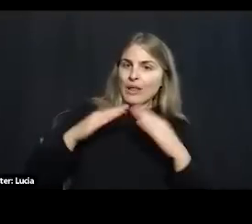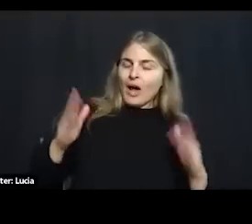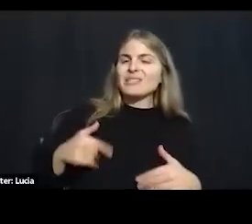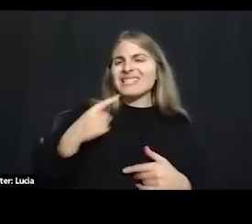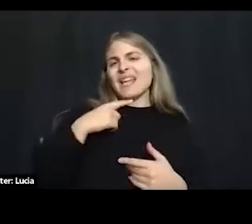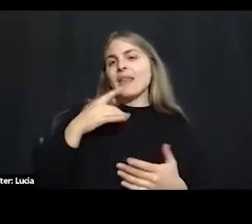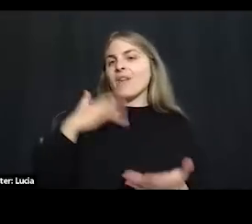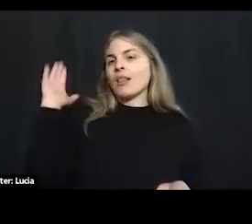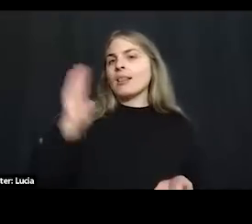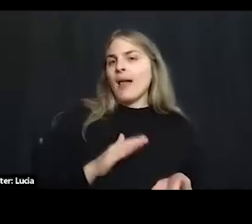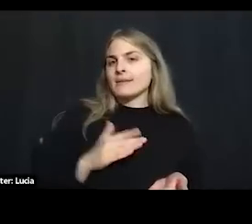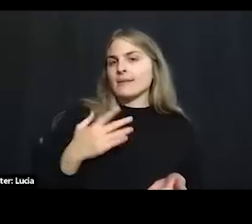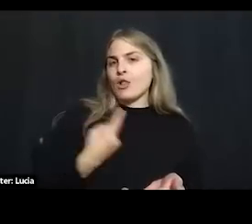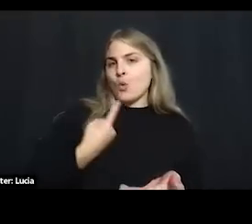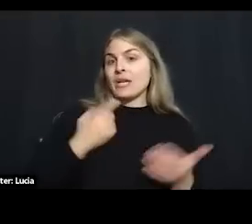que aquellos que no realizaban esas actividades.